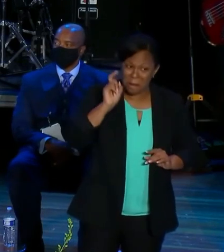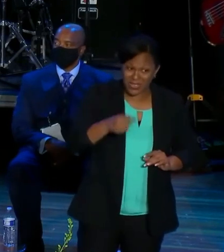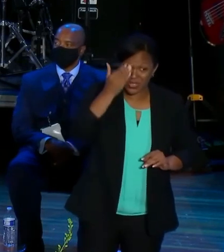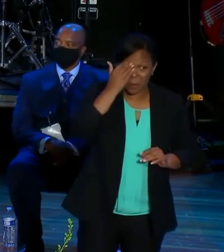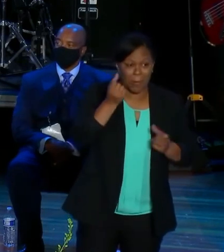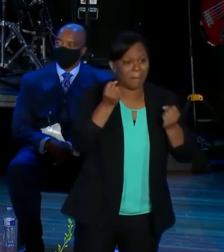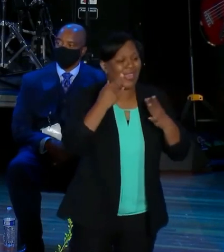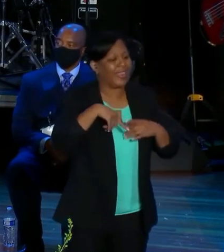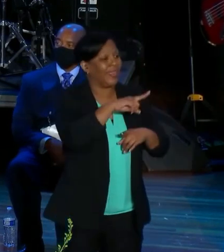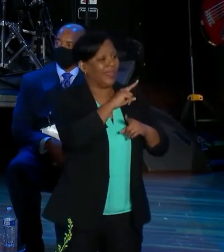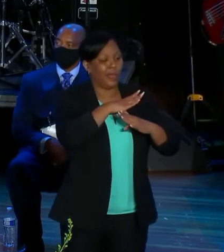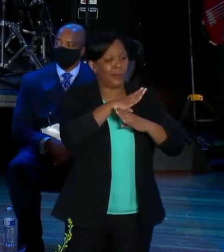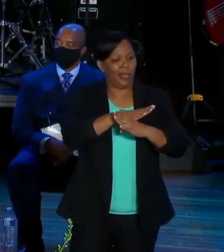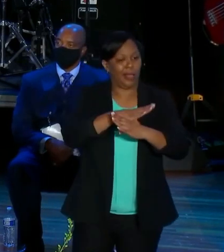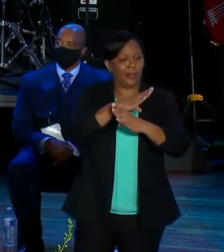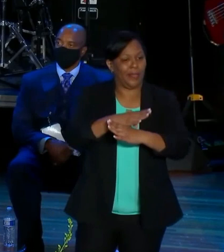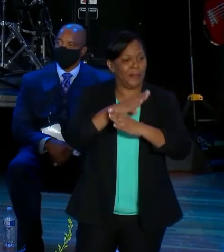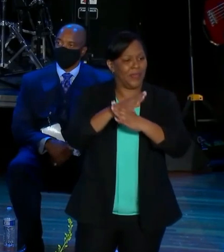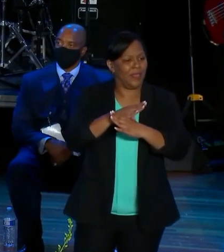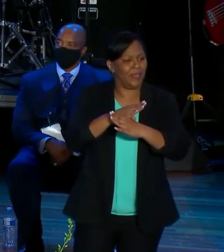Vi måste återvända till samtyckesdekret